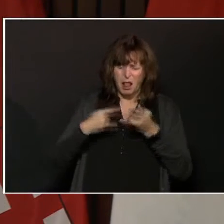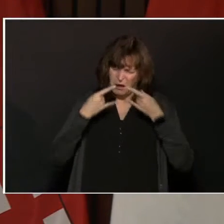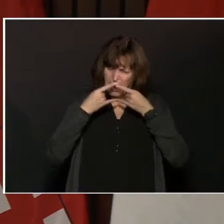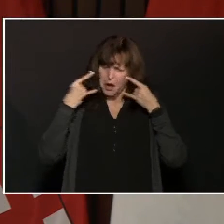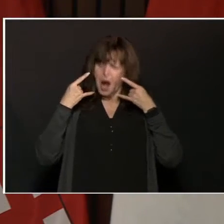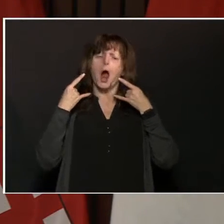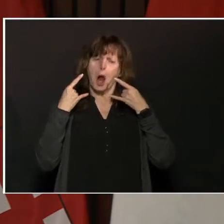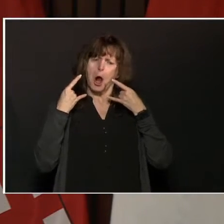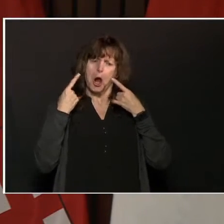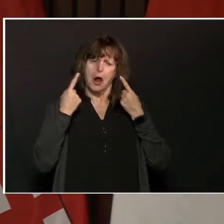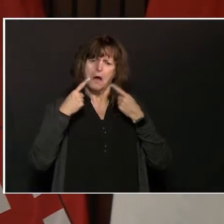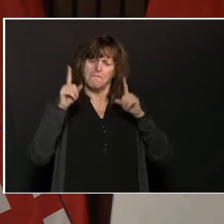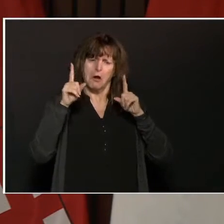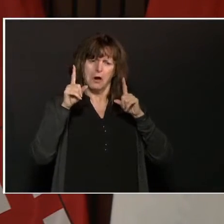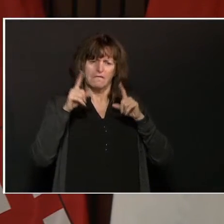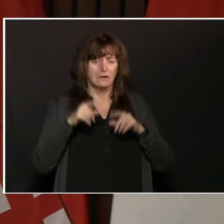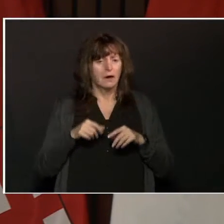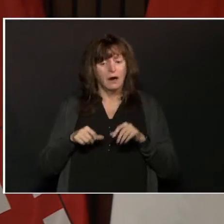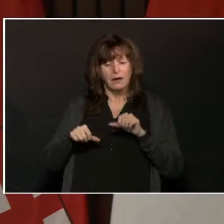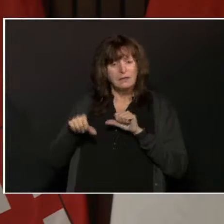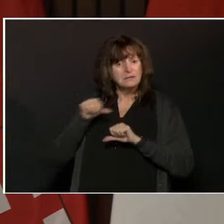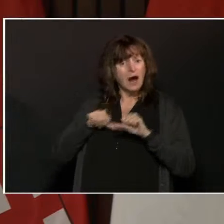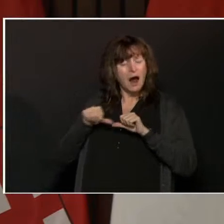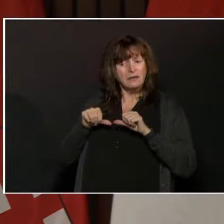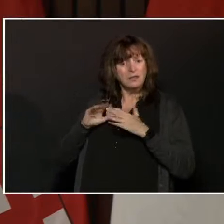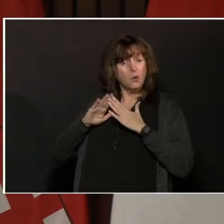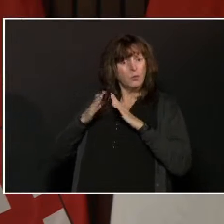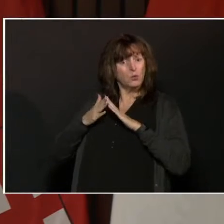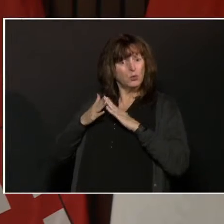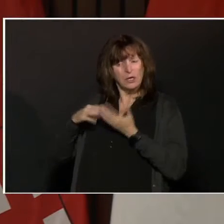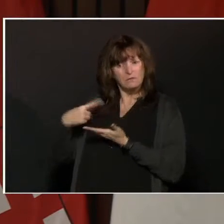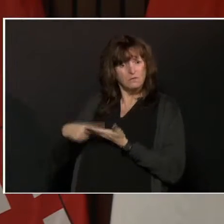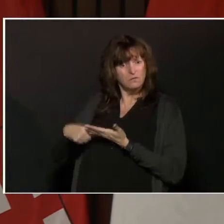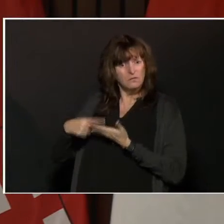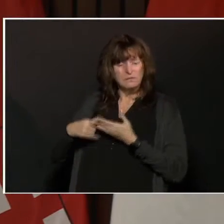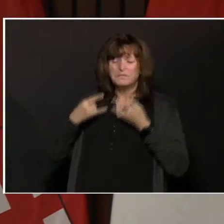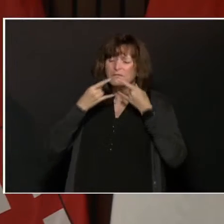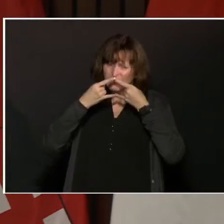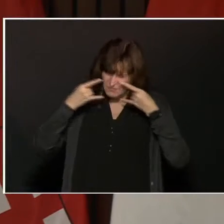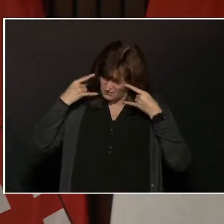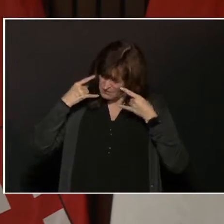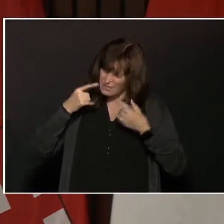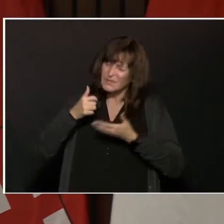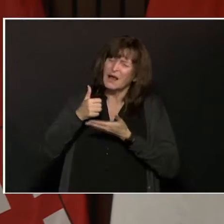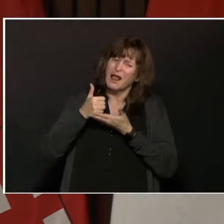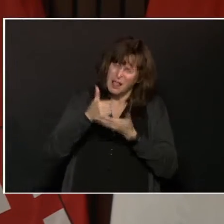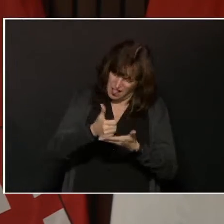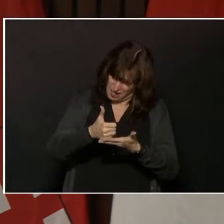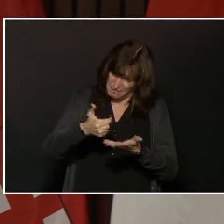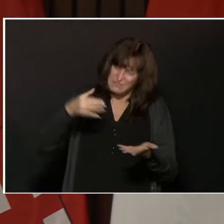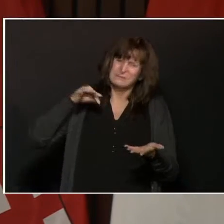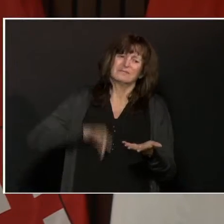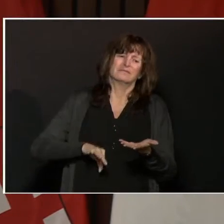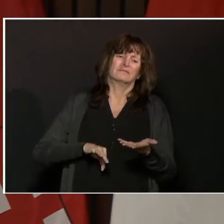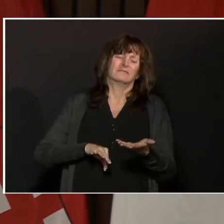SUITABLE HOUSING WHERE THEY GOT STRONG STRONG GO TO LOURDES HIGH MOUNTAIN STRONG HOW TO LARGE AMOUNTS OF MONEY STRONG HOW TO LARGE AMOUNTS OF MOTOR